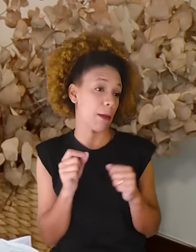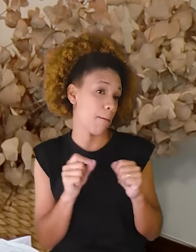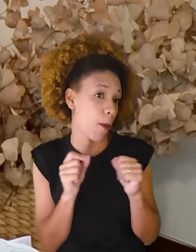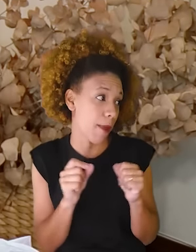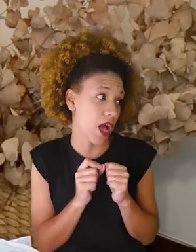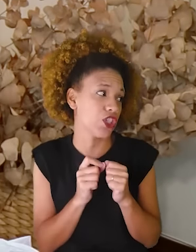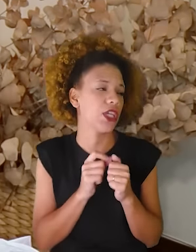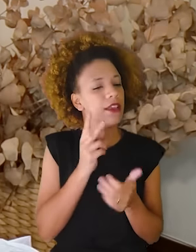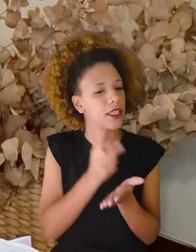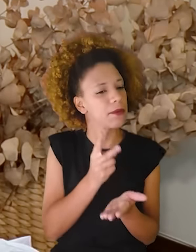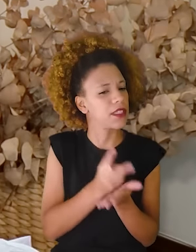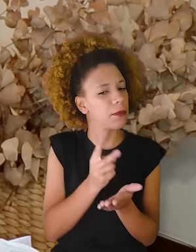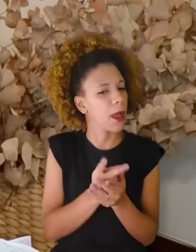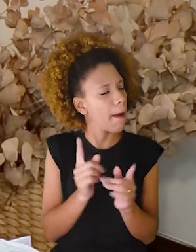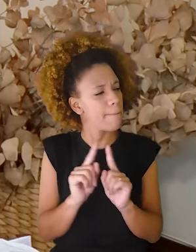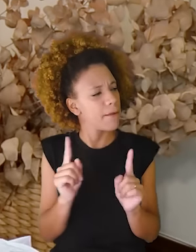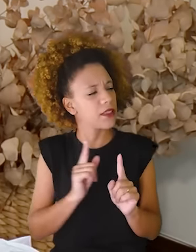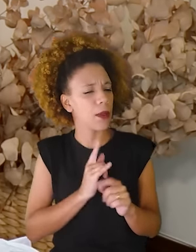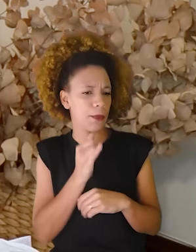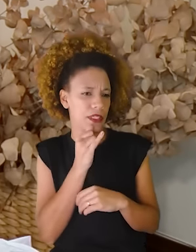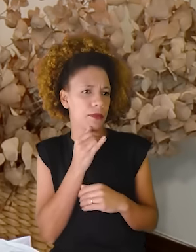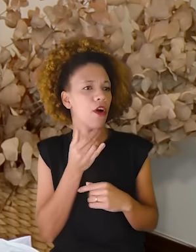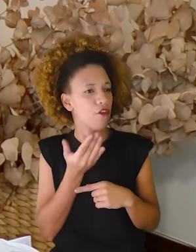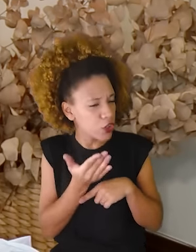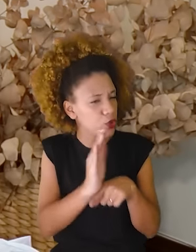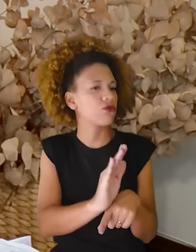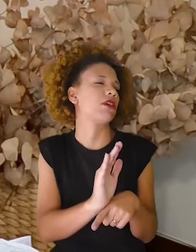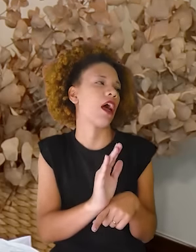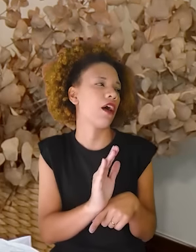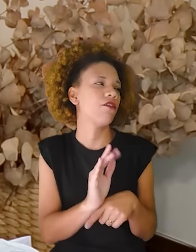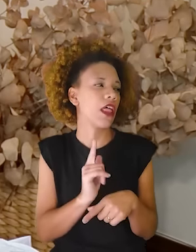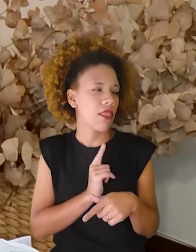merda ele começa a mas ele rende também ele fala assim eu vou ajudar meu filho vou dar uma rendida